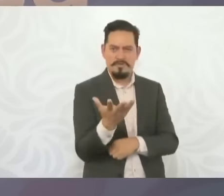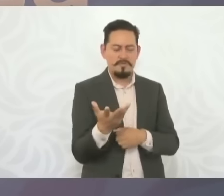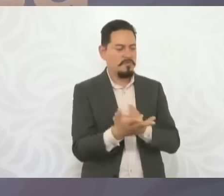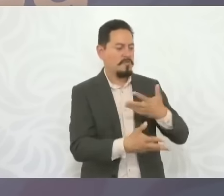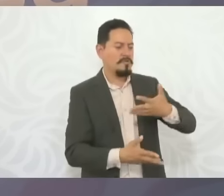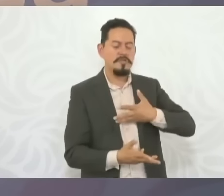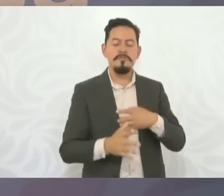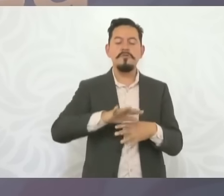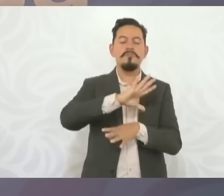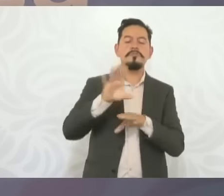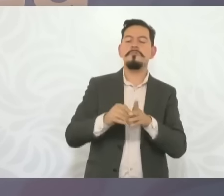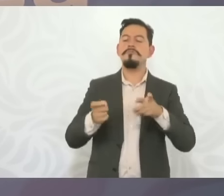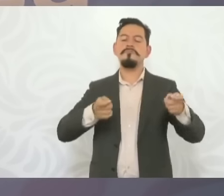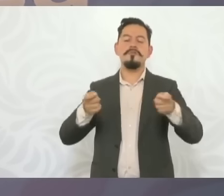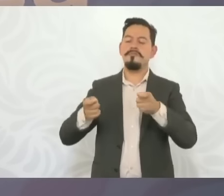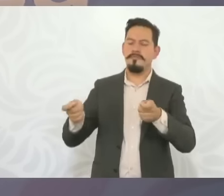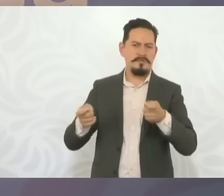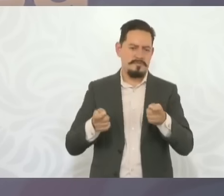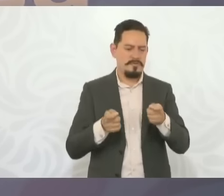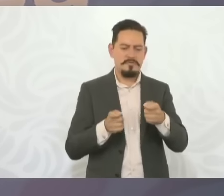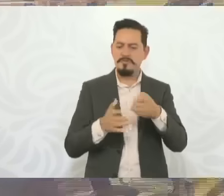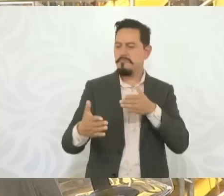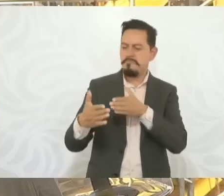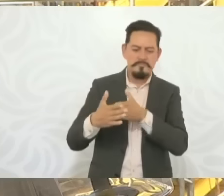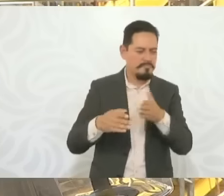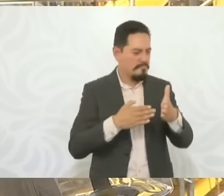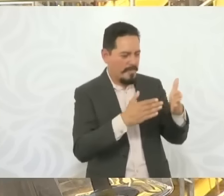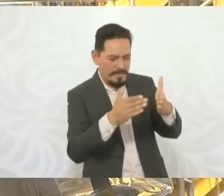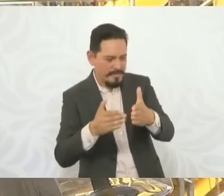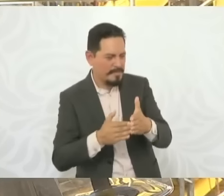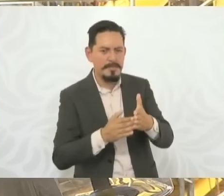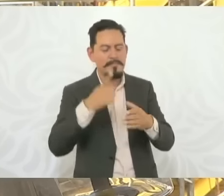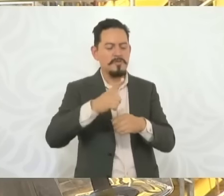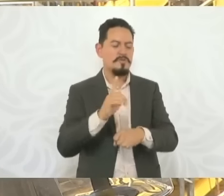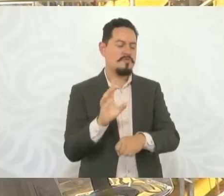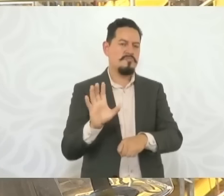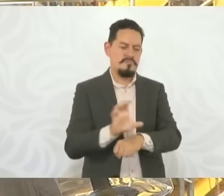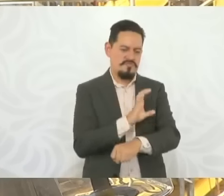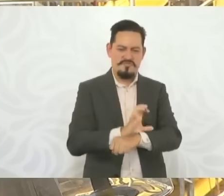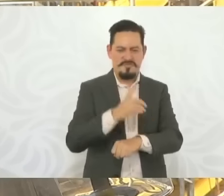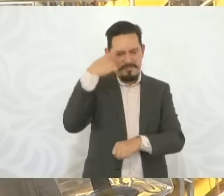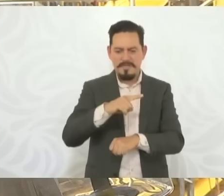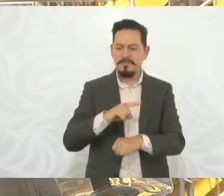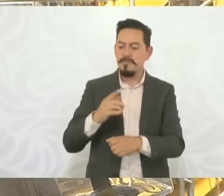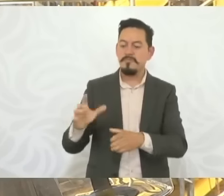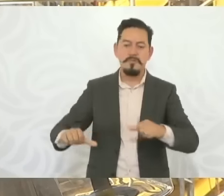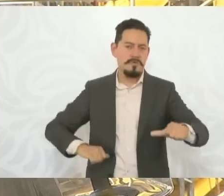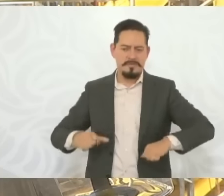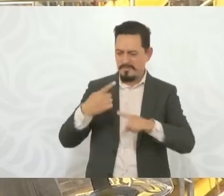de colocar todos los obstáculos y la fuerza para detener toda actividad, usando de ella,